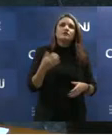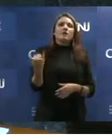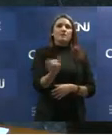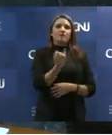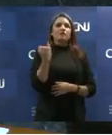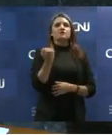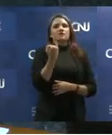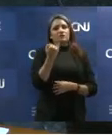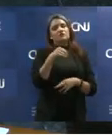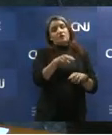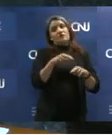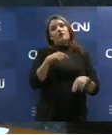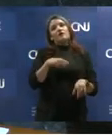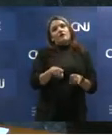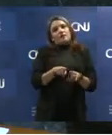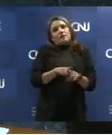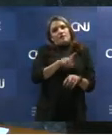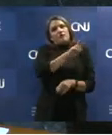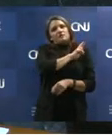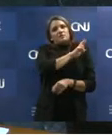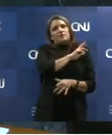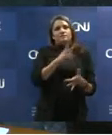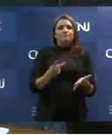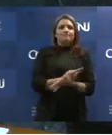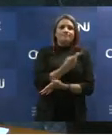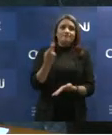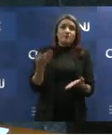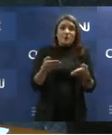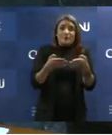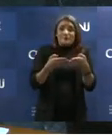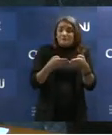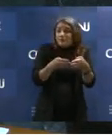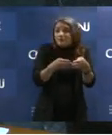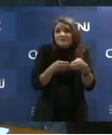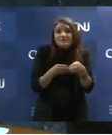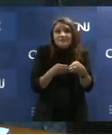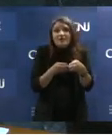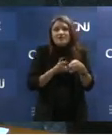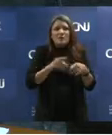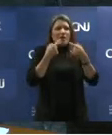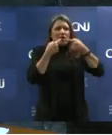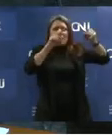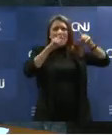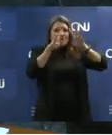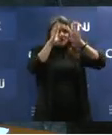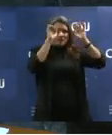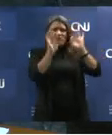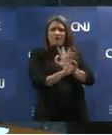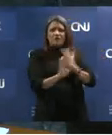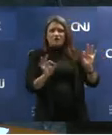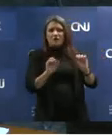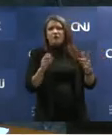Nessa Vara de execução, pediram vênia, sem nenhuma crítica o tribunal. Poderia haver falta de servidores, impossibilidade de fazer.